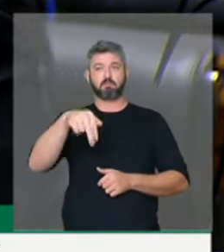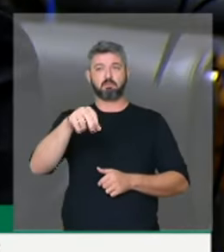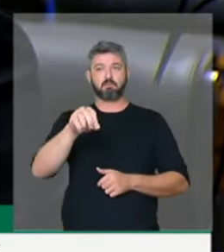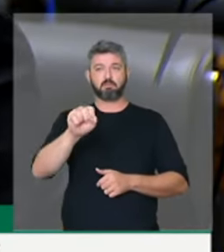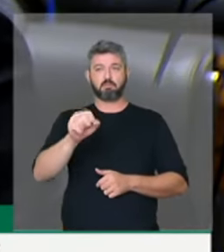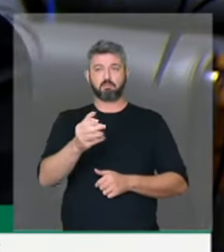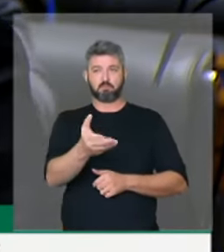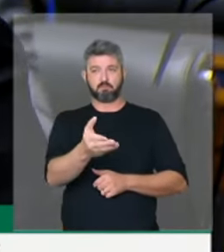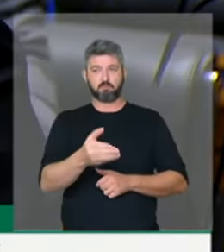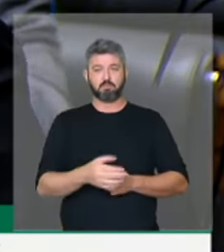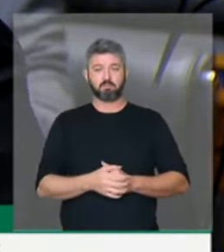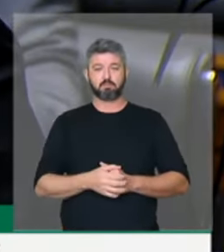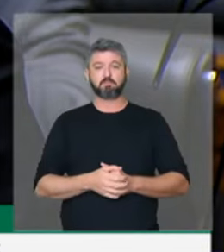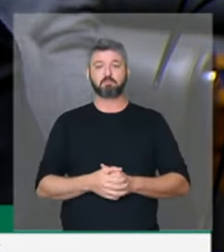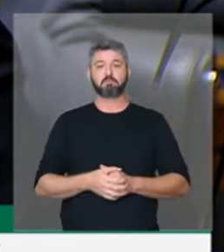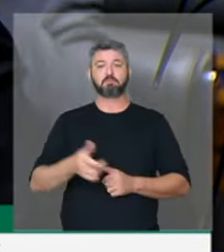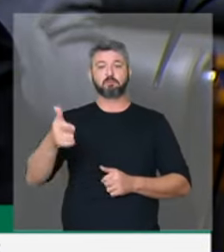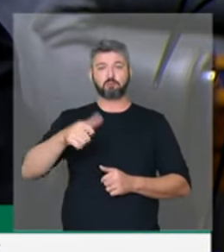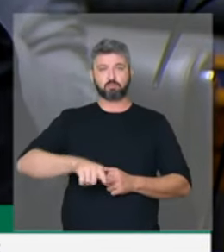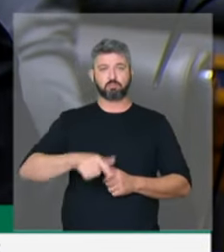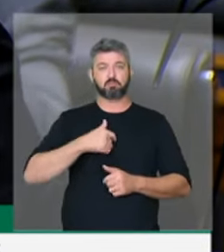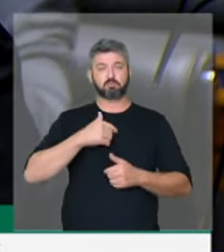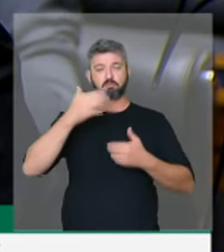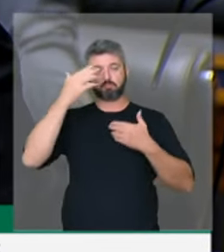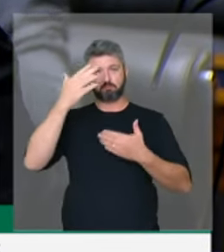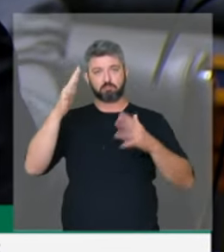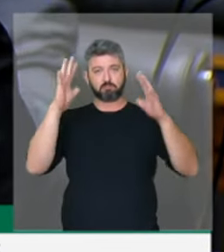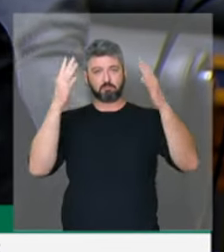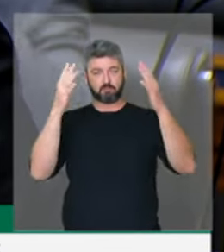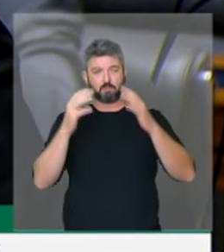QUERO AQUI PARABENIZAR A V.EXA. POR ESSE GRANDE PROJETO FNUNT AMENT COM O DEPUTADO